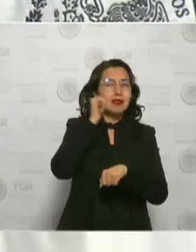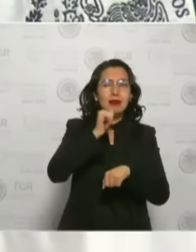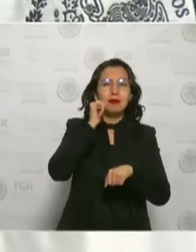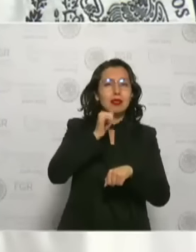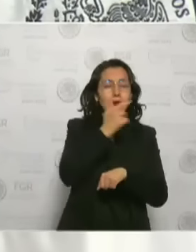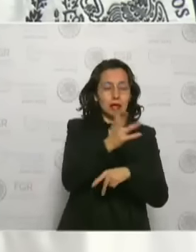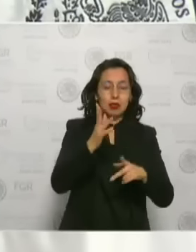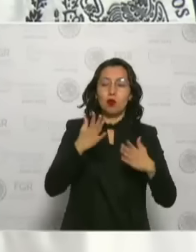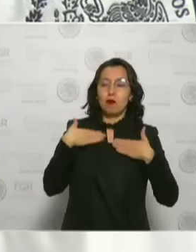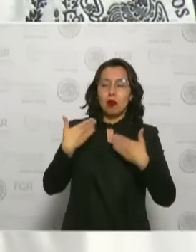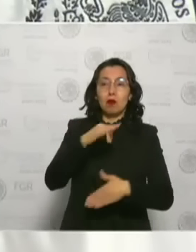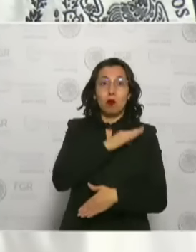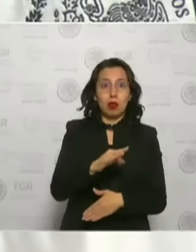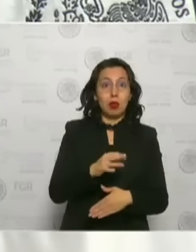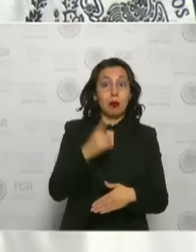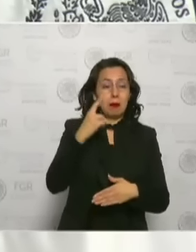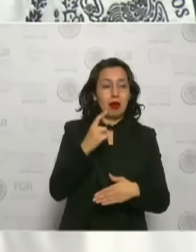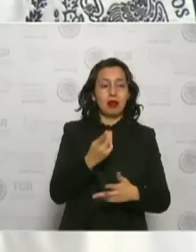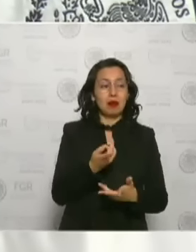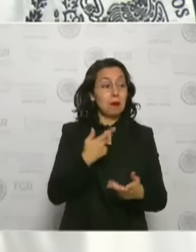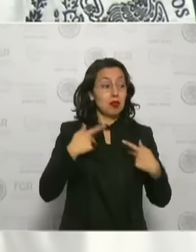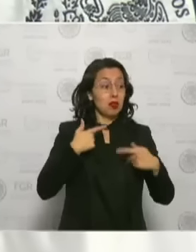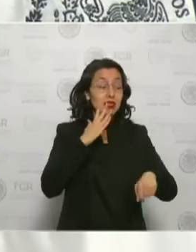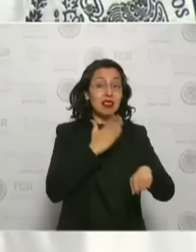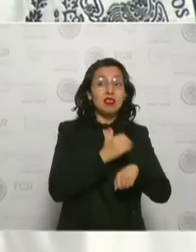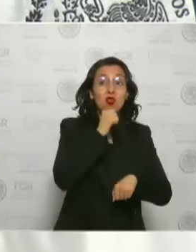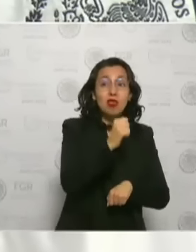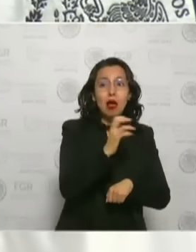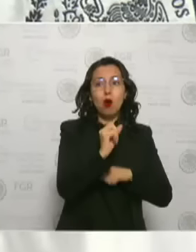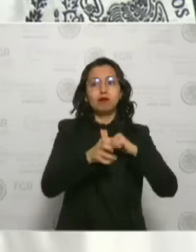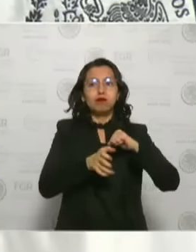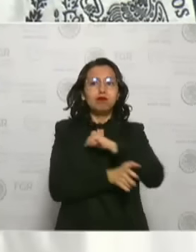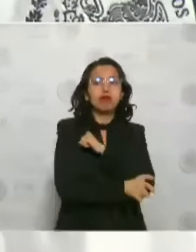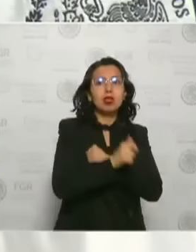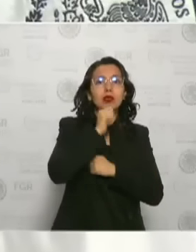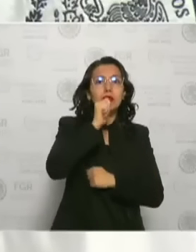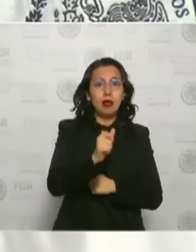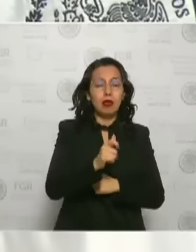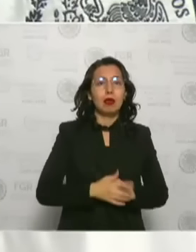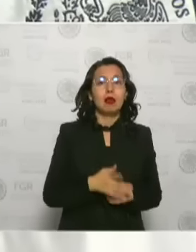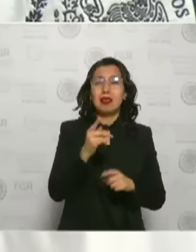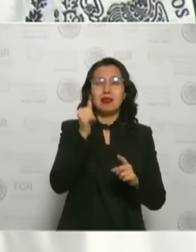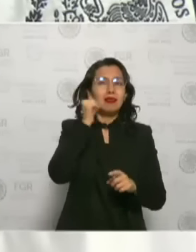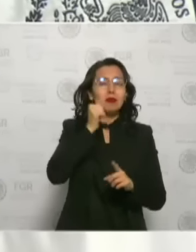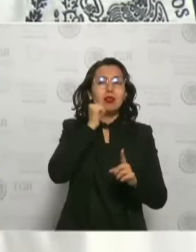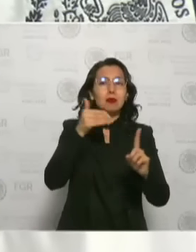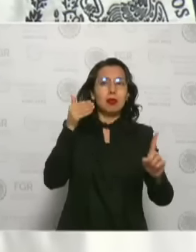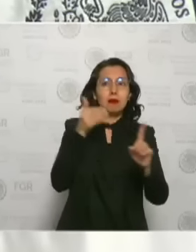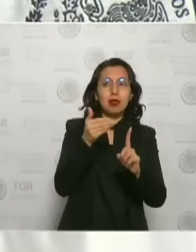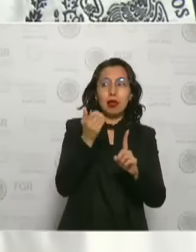que no de cabida a la impunidad ni a la corrupción y que busque justicia social.